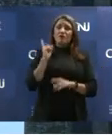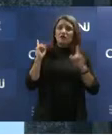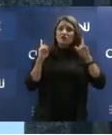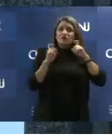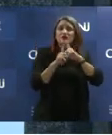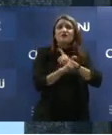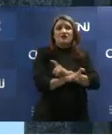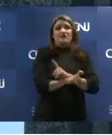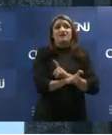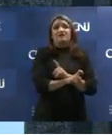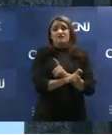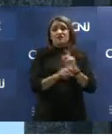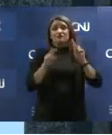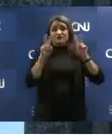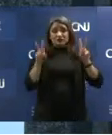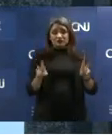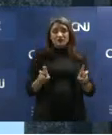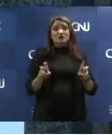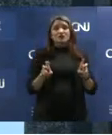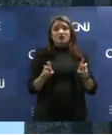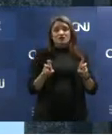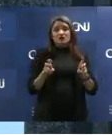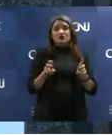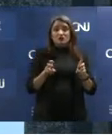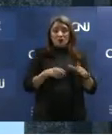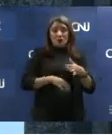independentemente de qualquer atuação do magistrado